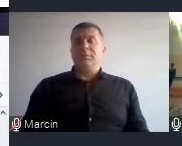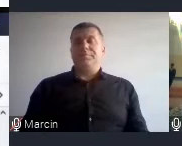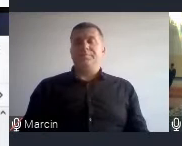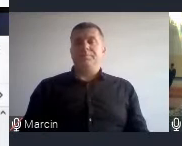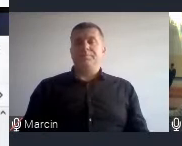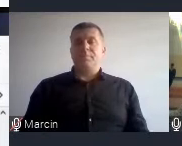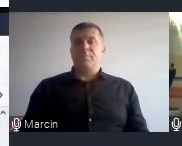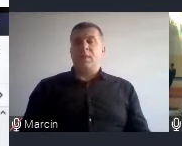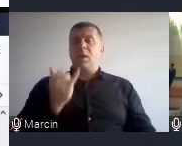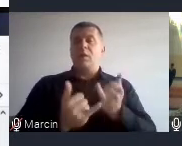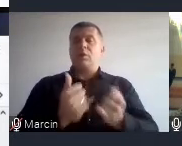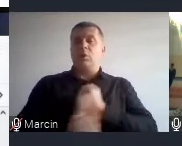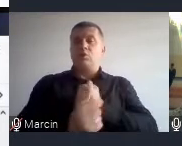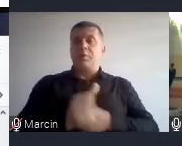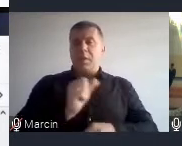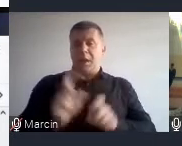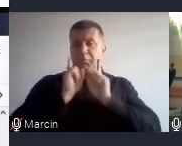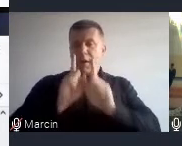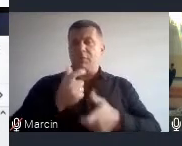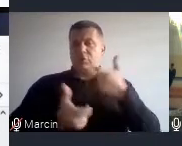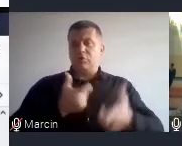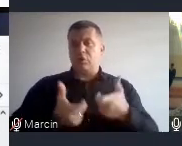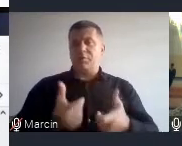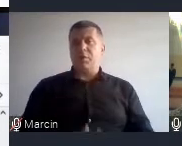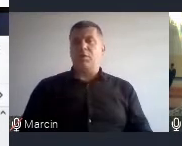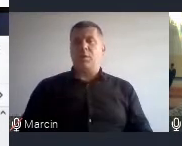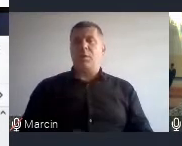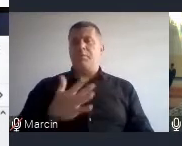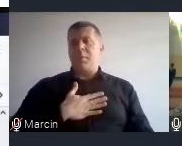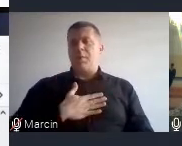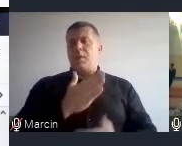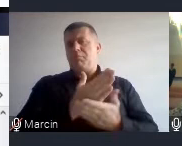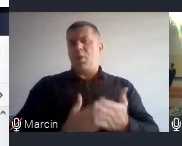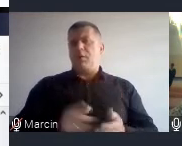Jeśli dokumentacja jest prawidłowo skonstruowana to mamy połowę sukcesu.